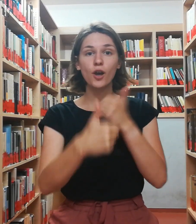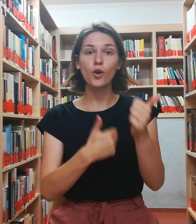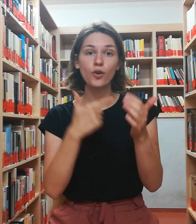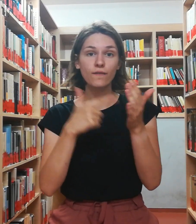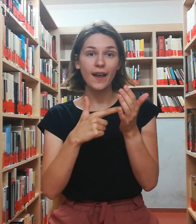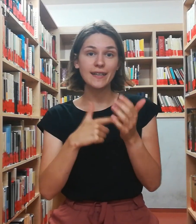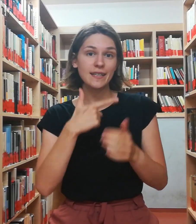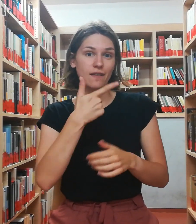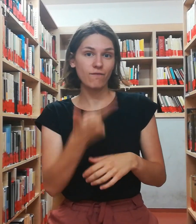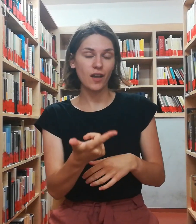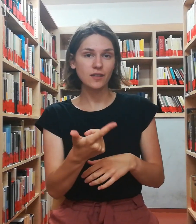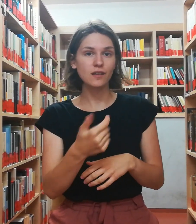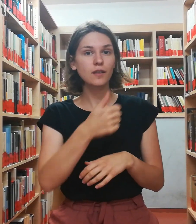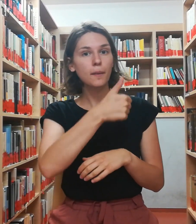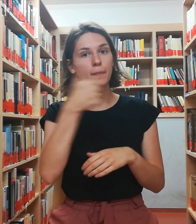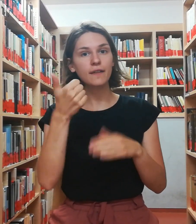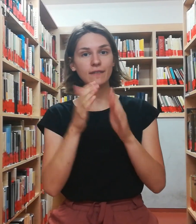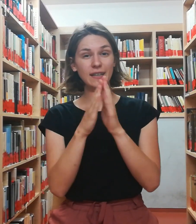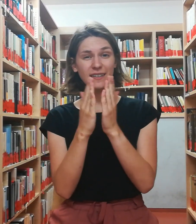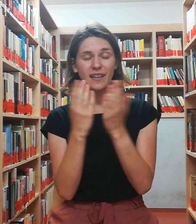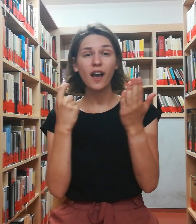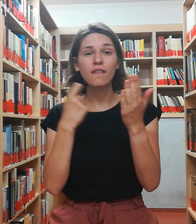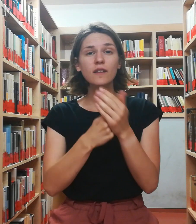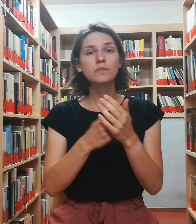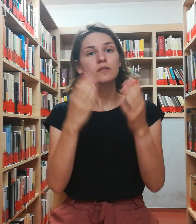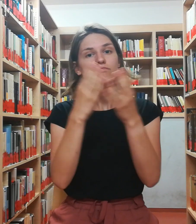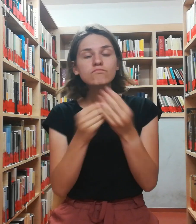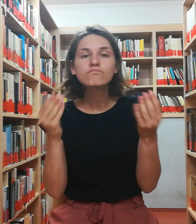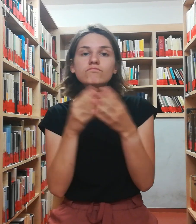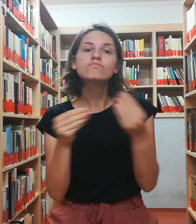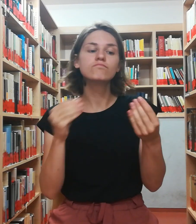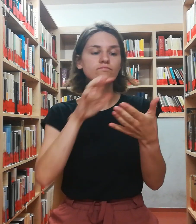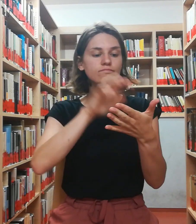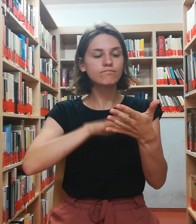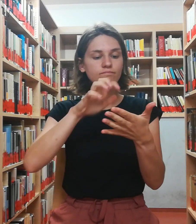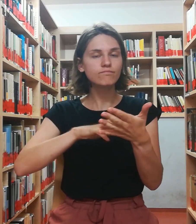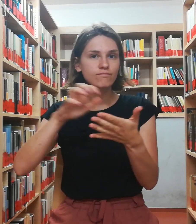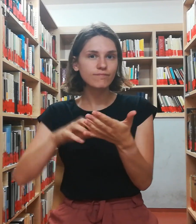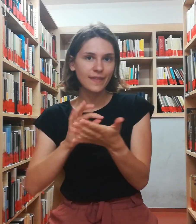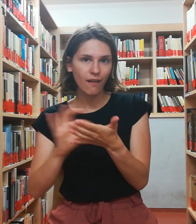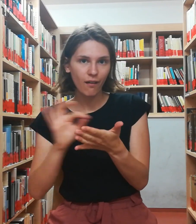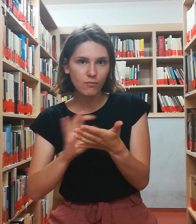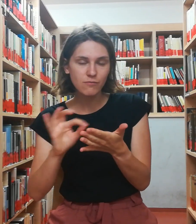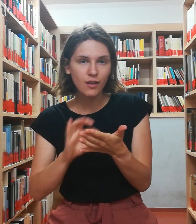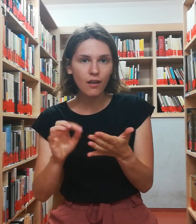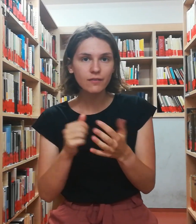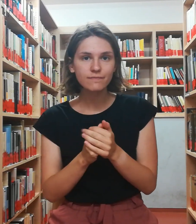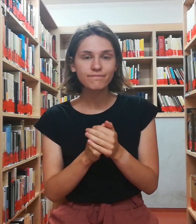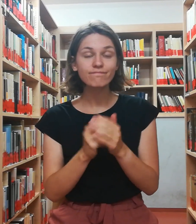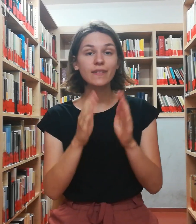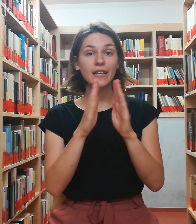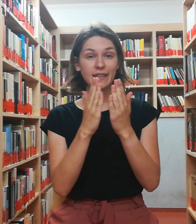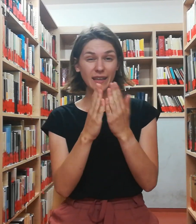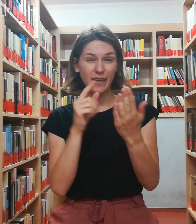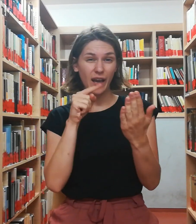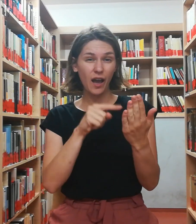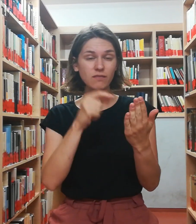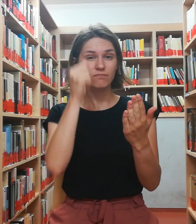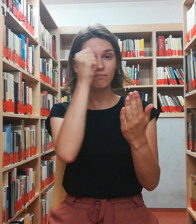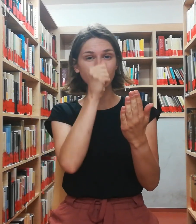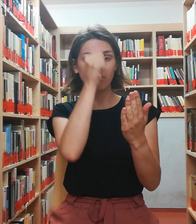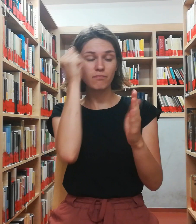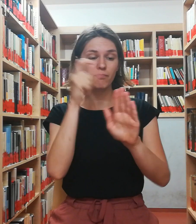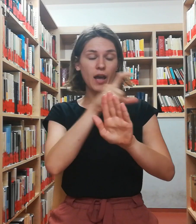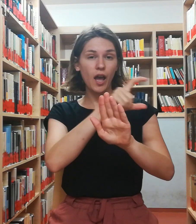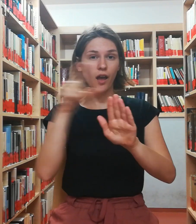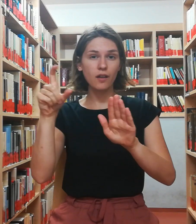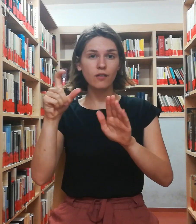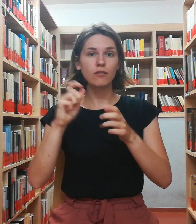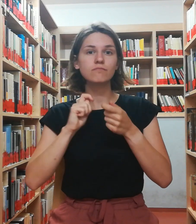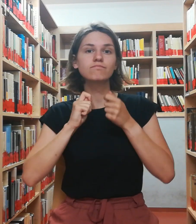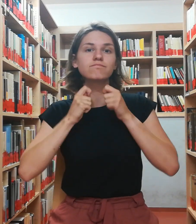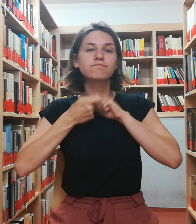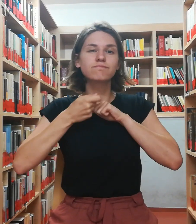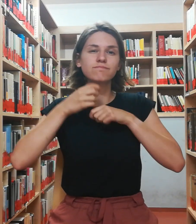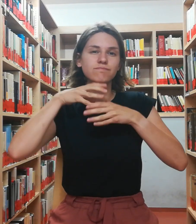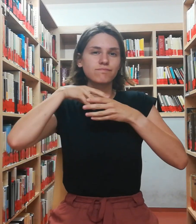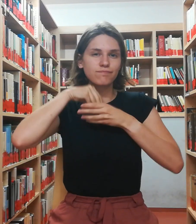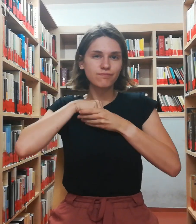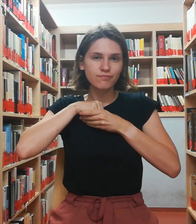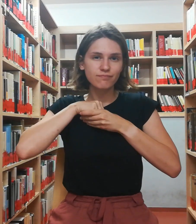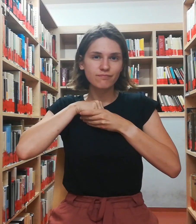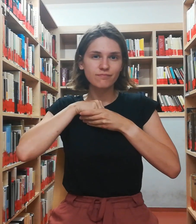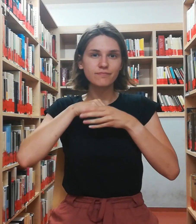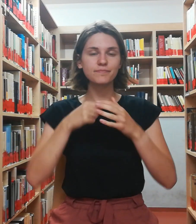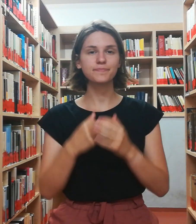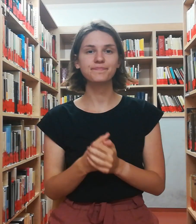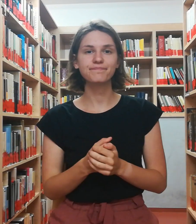V roce 2020 vydala svou první prózu s názvem Přízrak v hrdle.